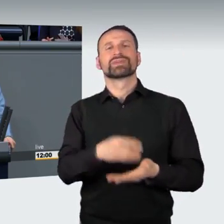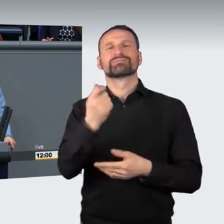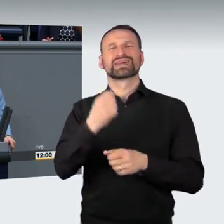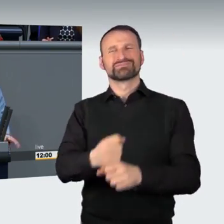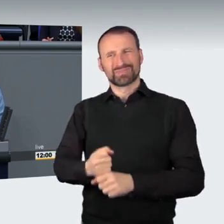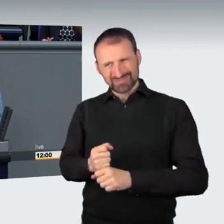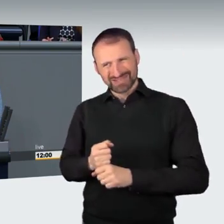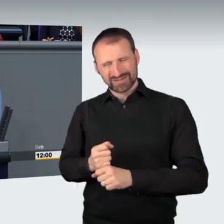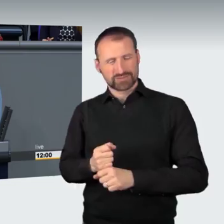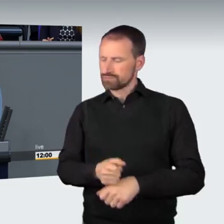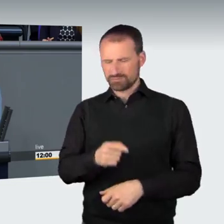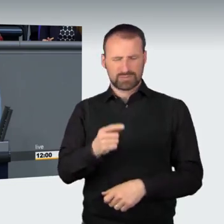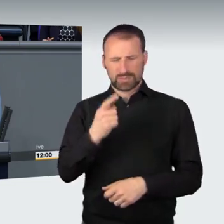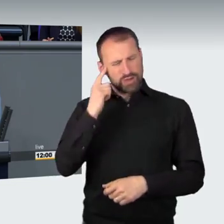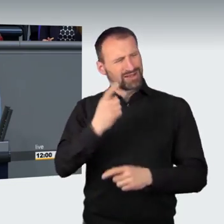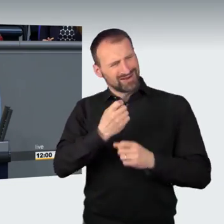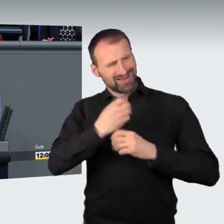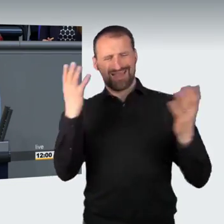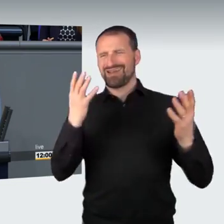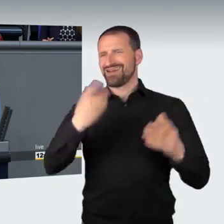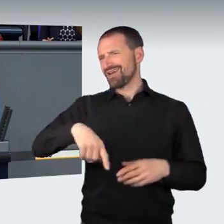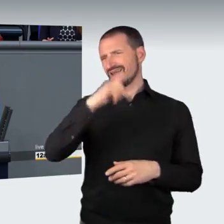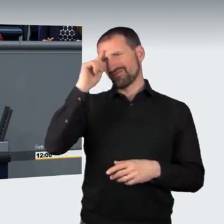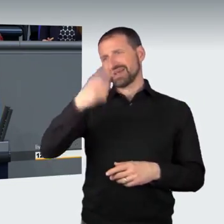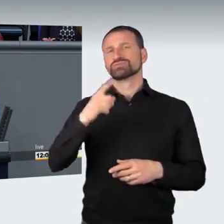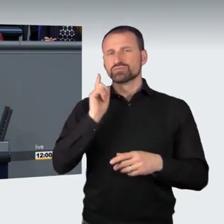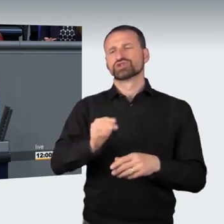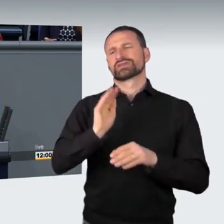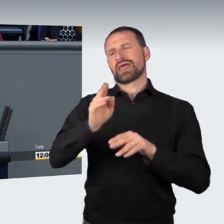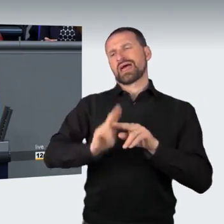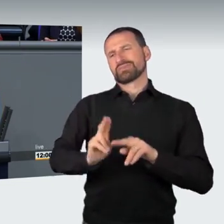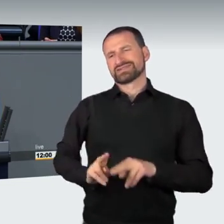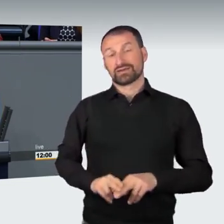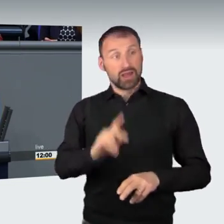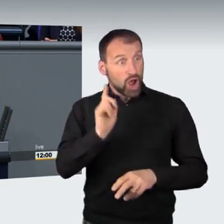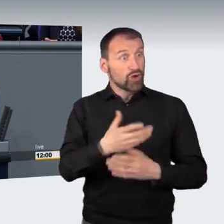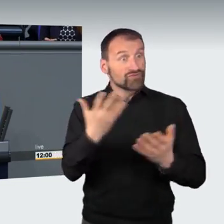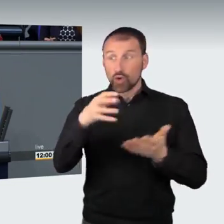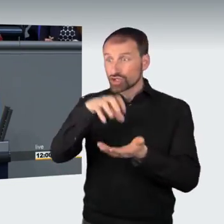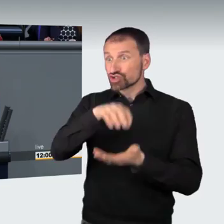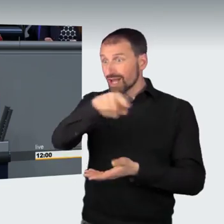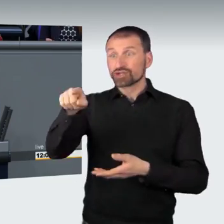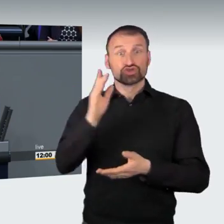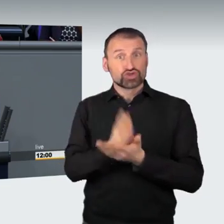werden muss; denn selbst dort, wo sie überhaupt eingeführt wurde, stiegen die Mieten weiter, hier in Berlin zum Beispiel um 17 Prozent